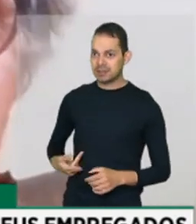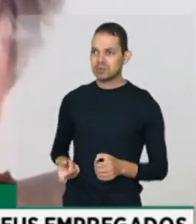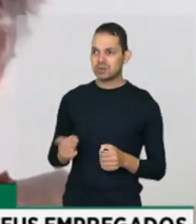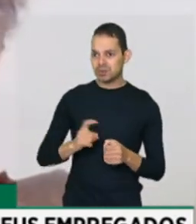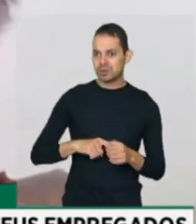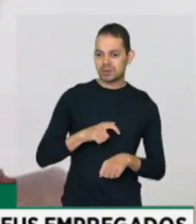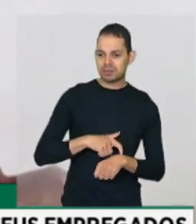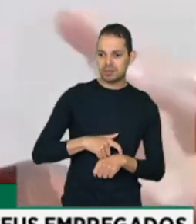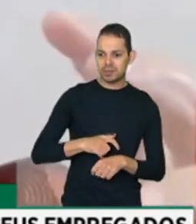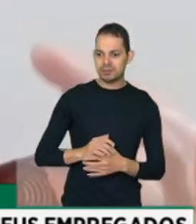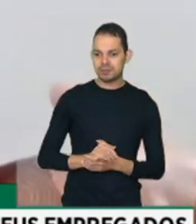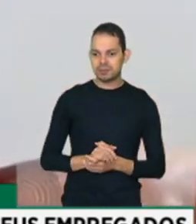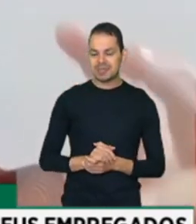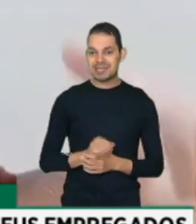FILA, ELE SE DÊ COM RECURSO